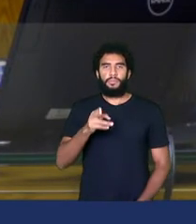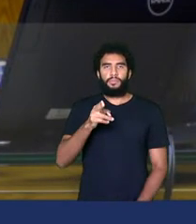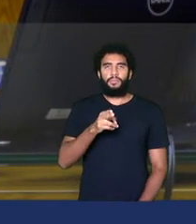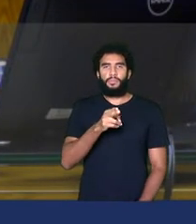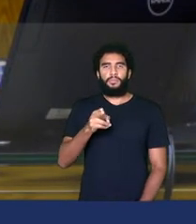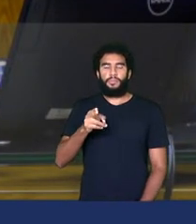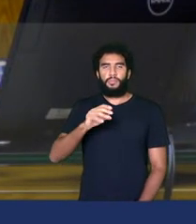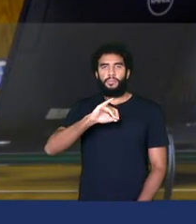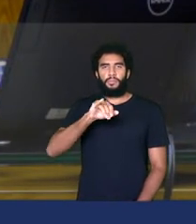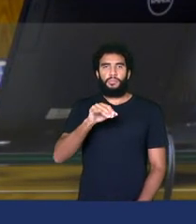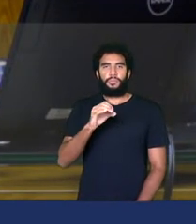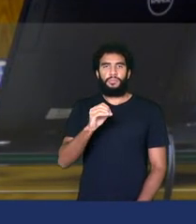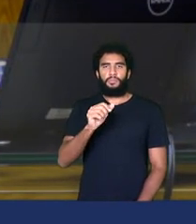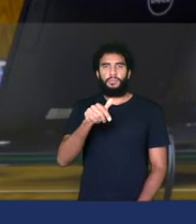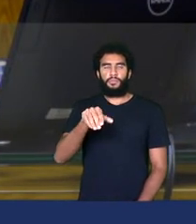AGORA VAMOS OUVIR LÁ O CONTERRÂNEO, PADRE JOÃO DO